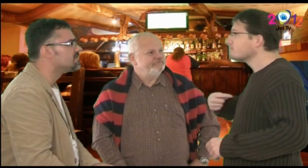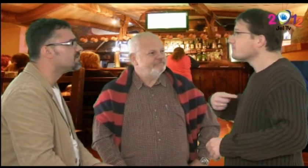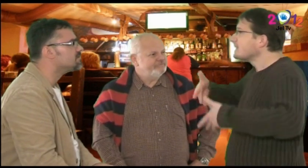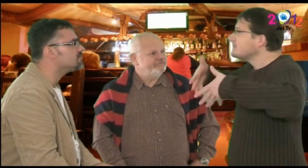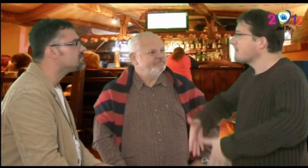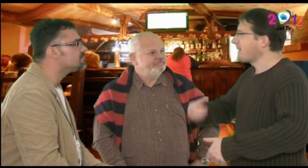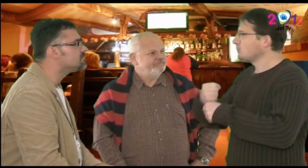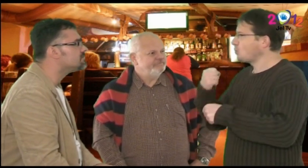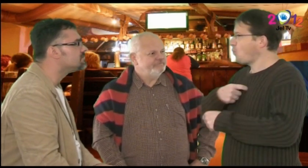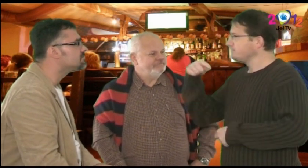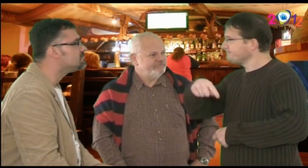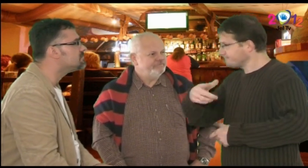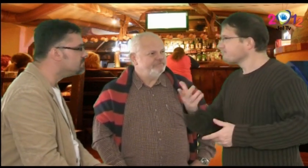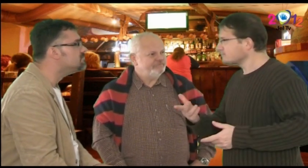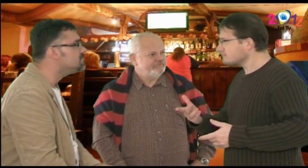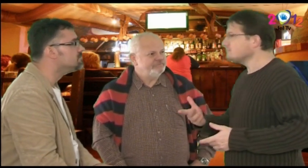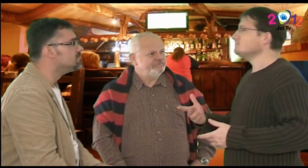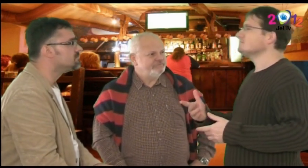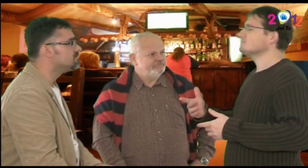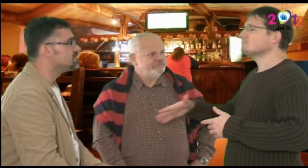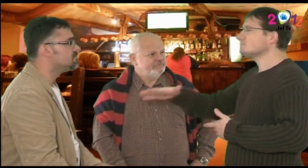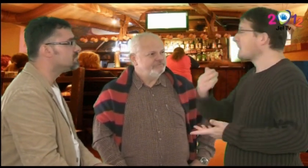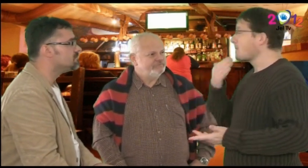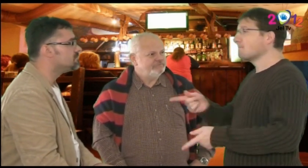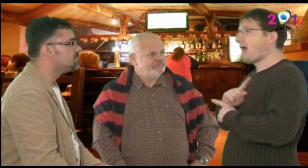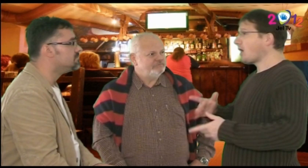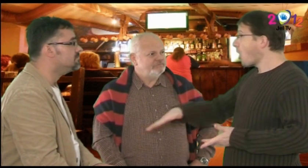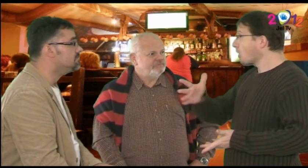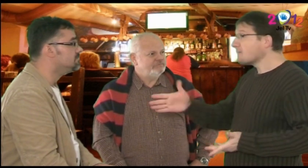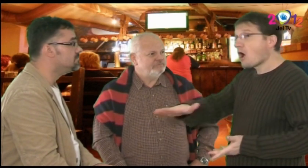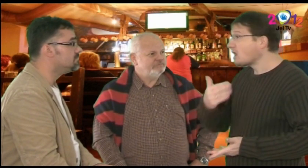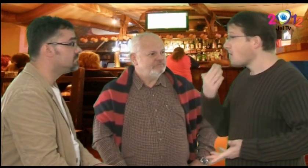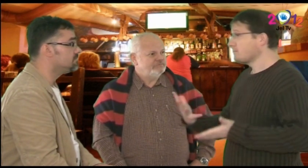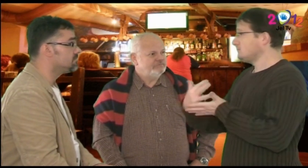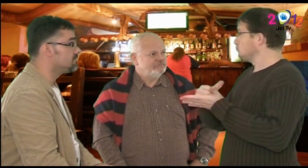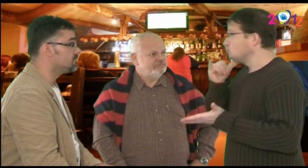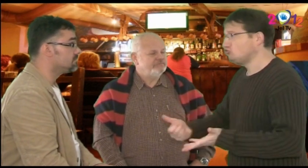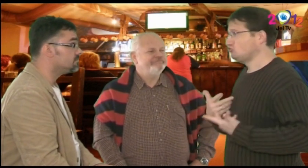Temetkezési vállalkozó vagyok. Az emberek nem akarnak meghalni, bevételem nincs.